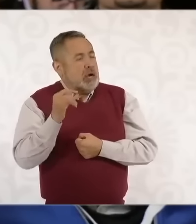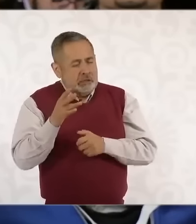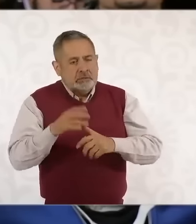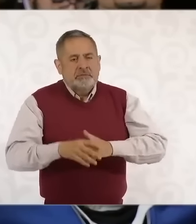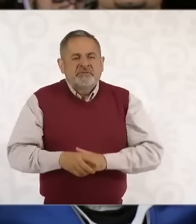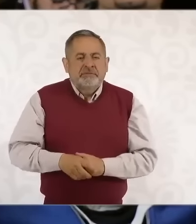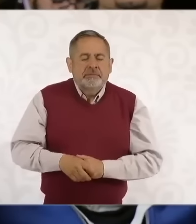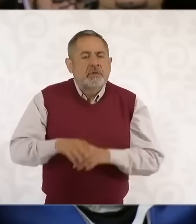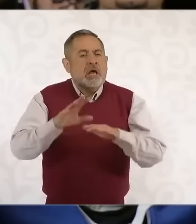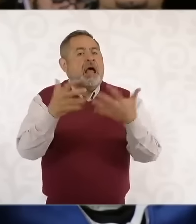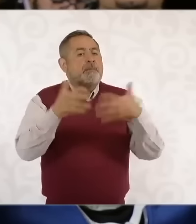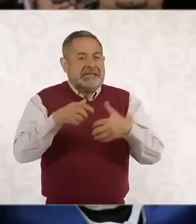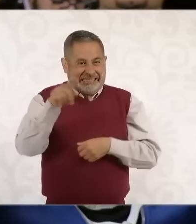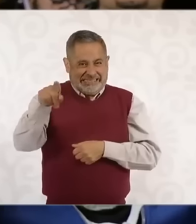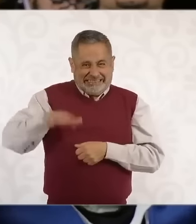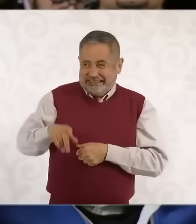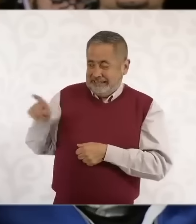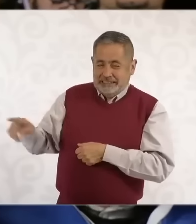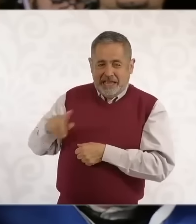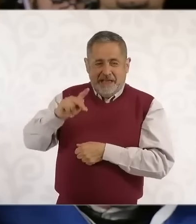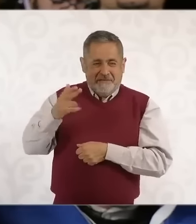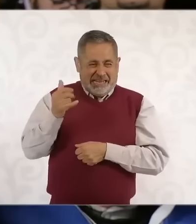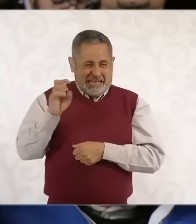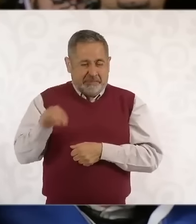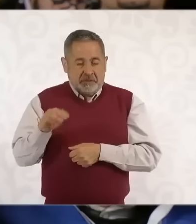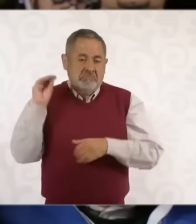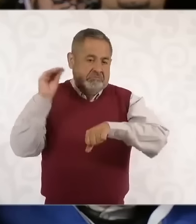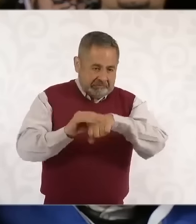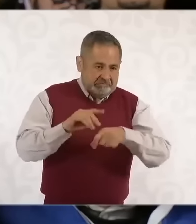la empresa Pilgrims llegará a Chihuahua, Tijuana y Mexicali. ¿Y de qué manera la